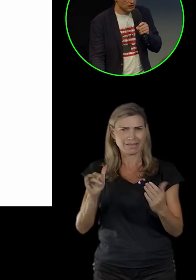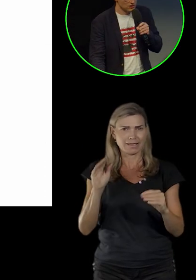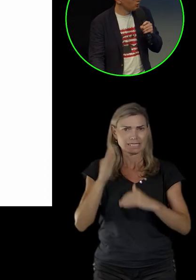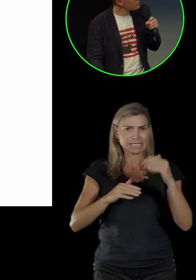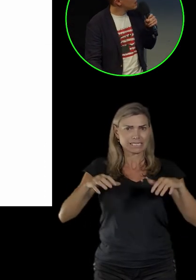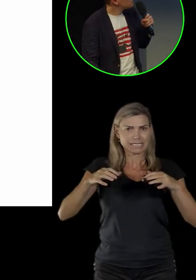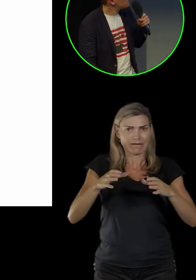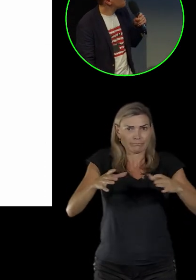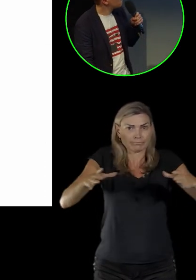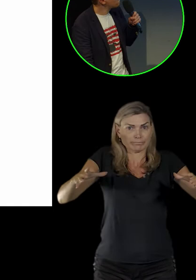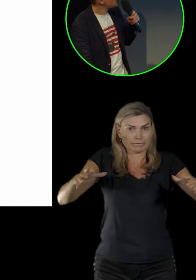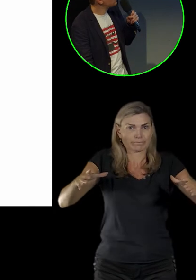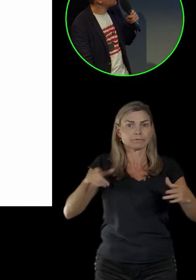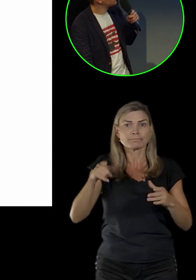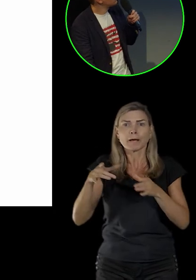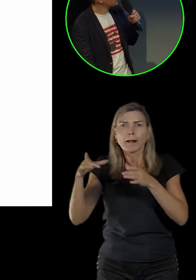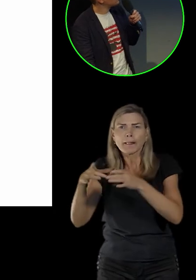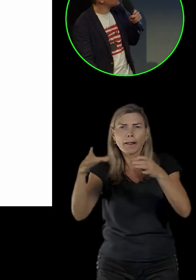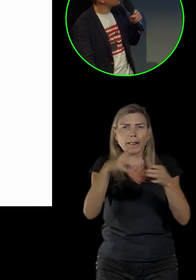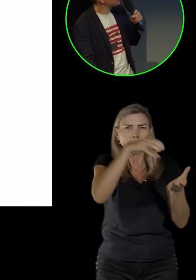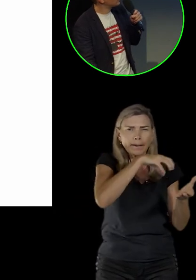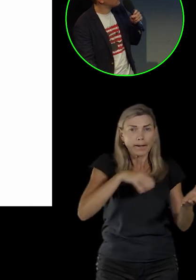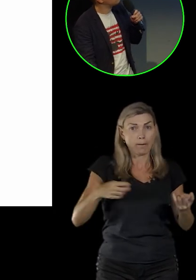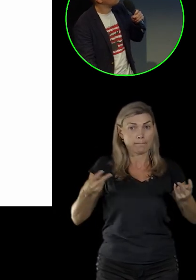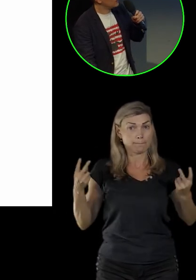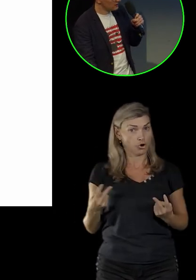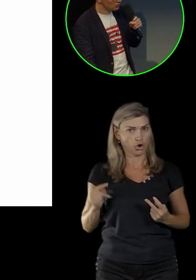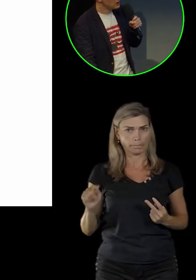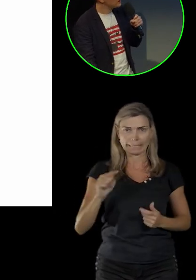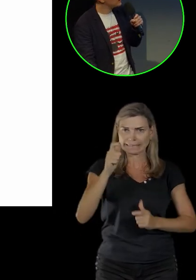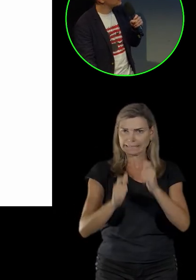Lokality jsou podobné. A Metropolitní plán jim stanovuje individuální charakter,